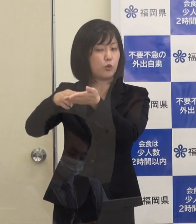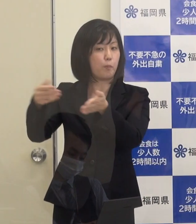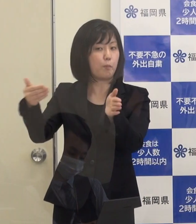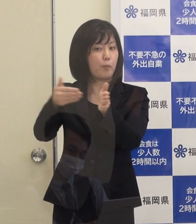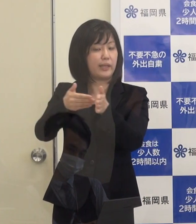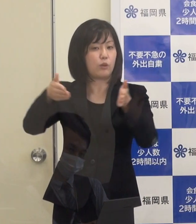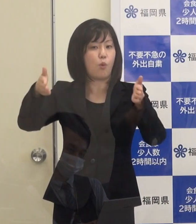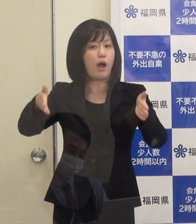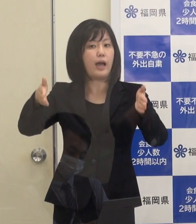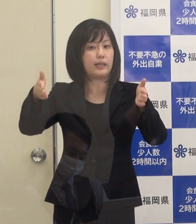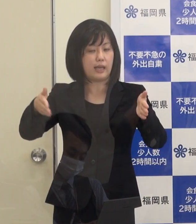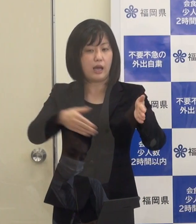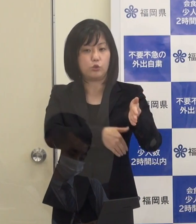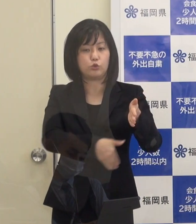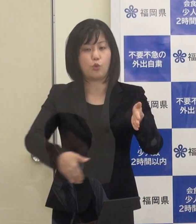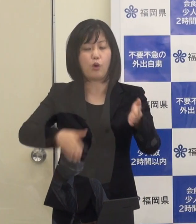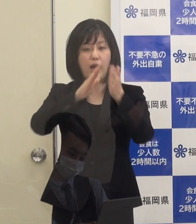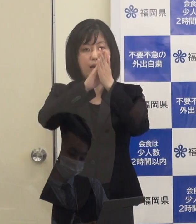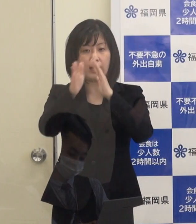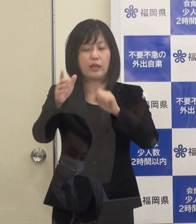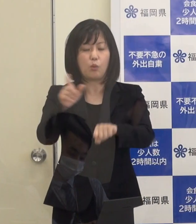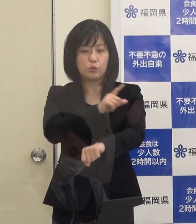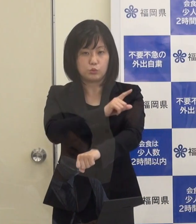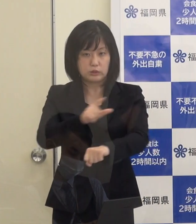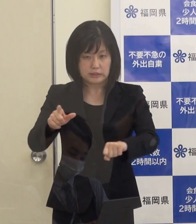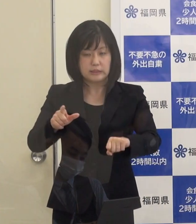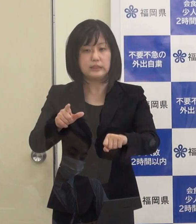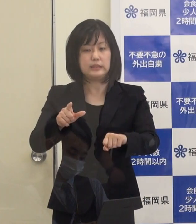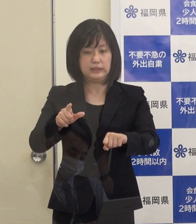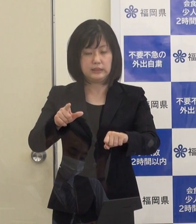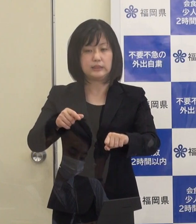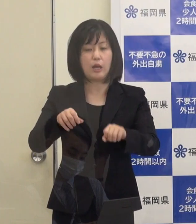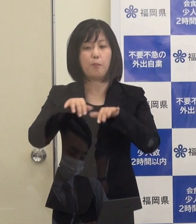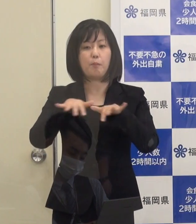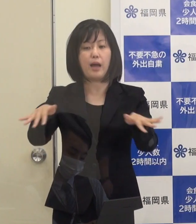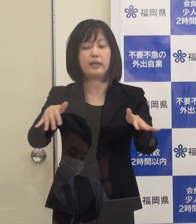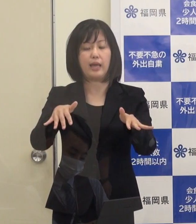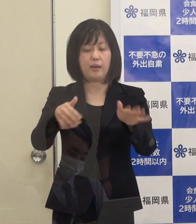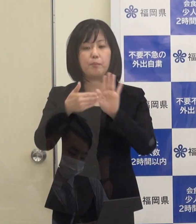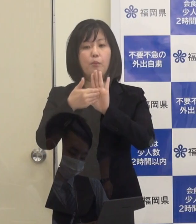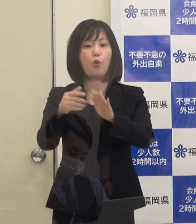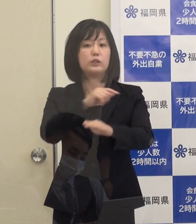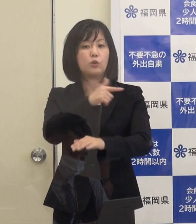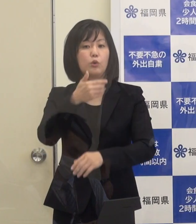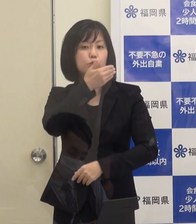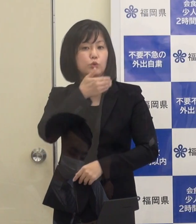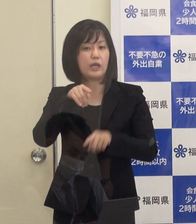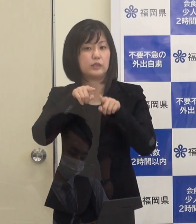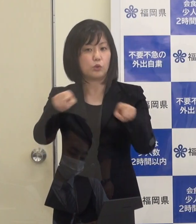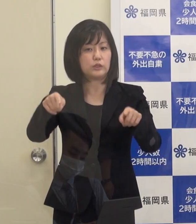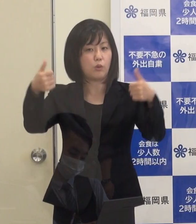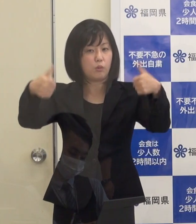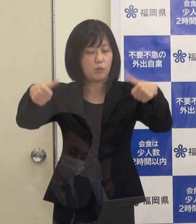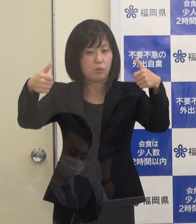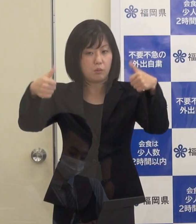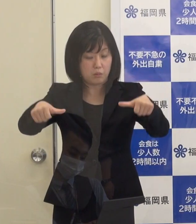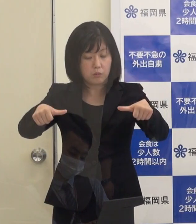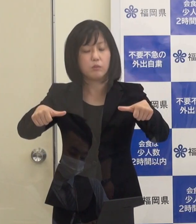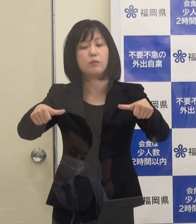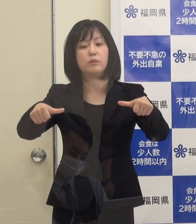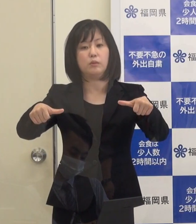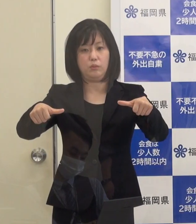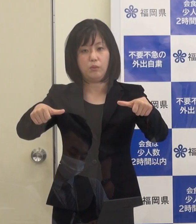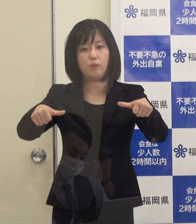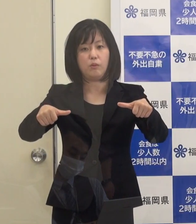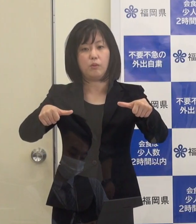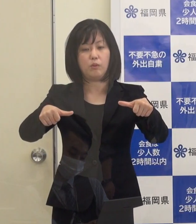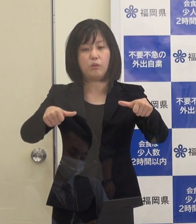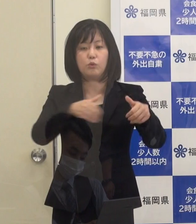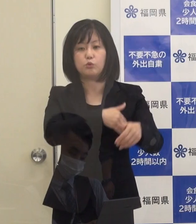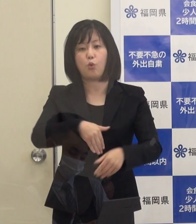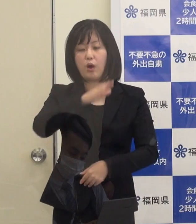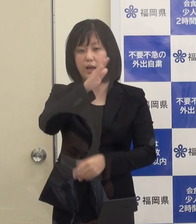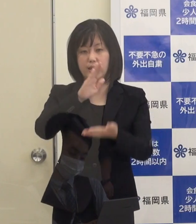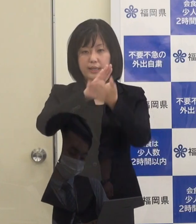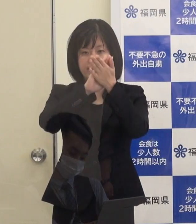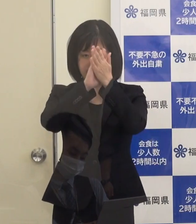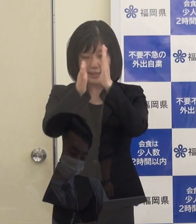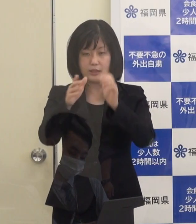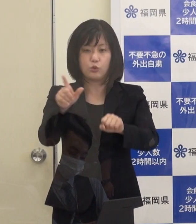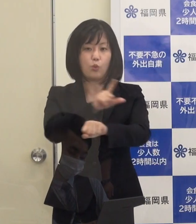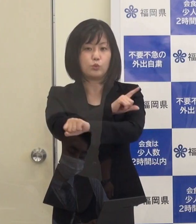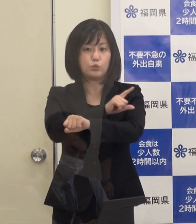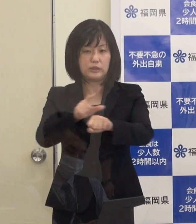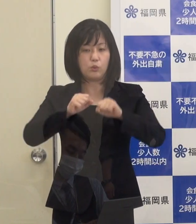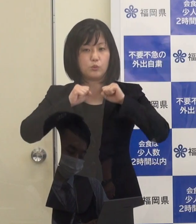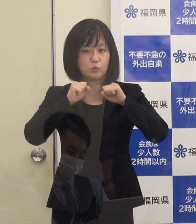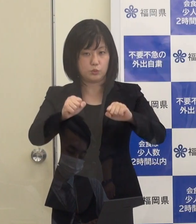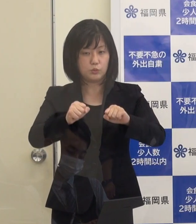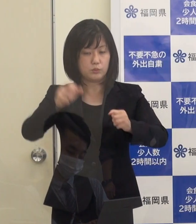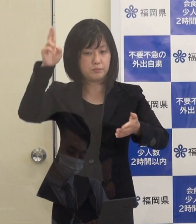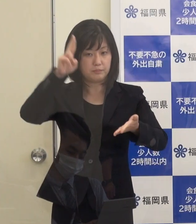本県としてのまん延防止等重点措置に相当する強い単独の措置を実施することに踏み切りました